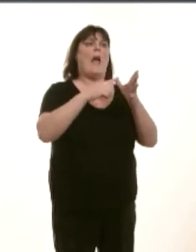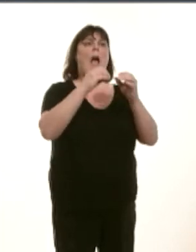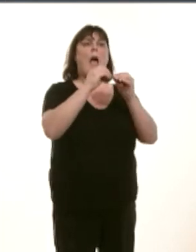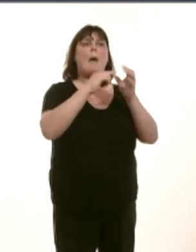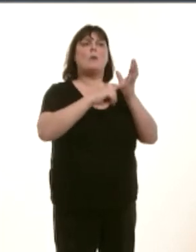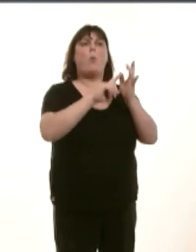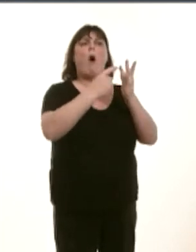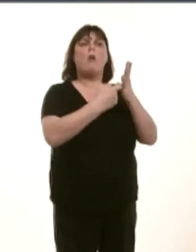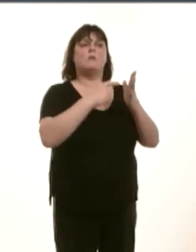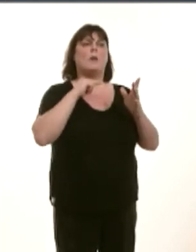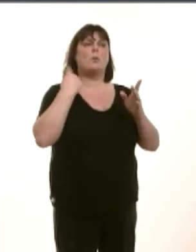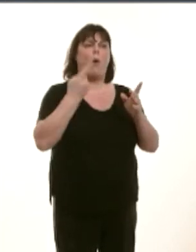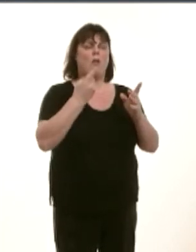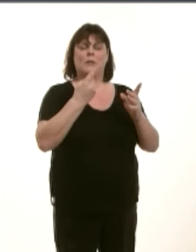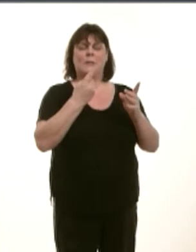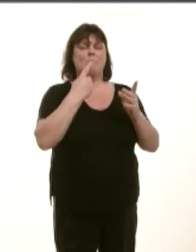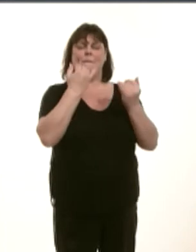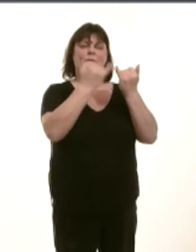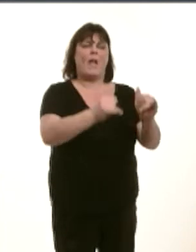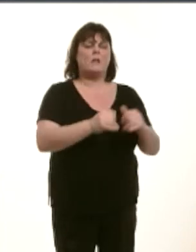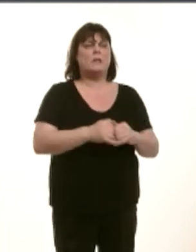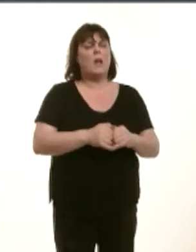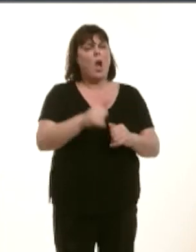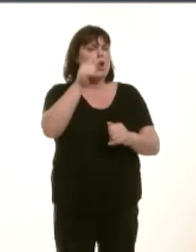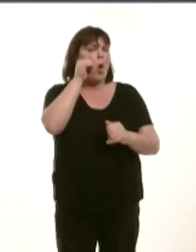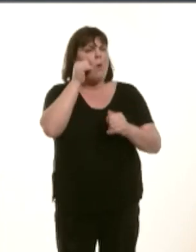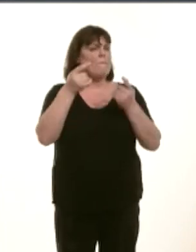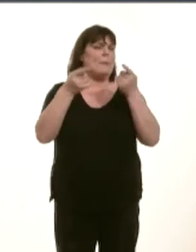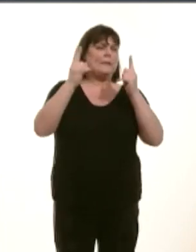yn rhannu fy siom i glywed adroddiadau, rwan, bod y safle hwnnw yn cael ei stripio.